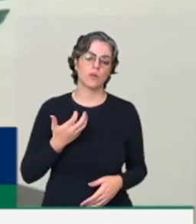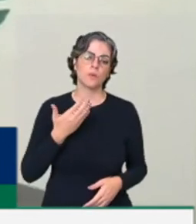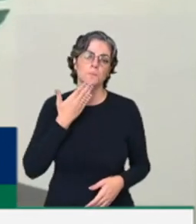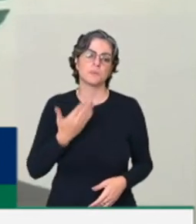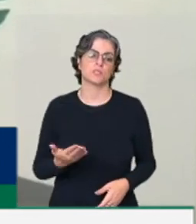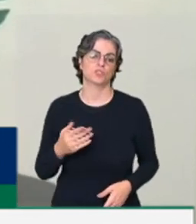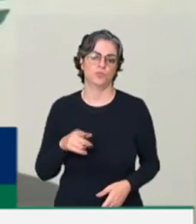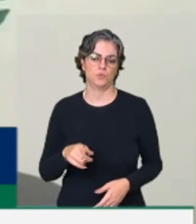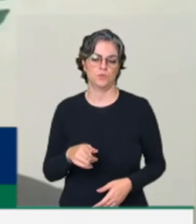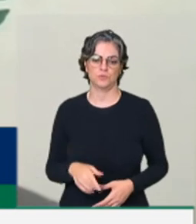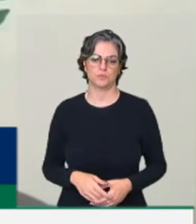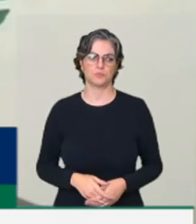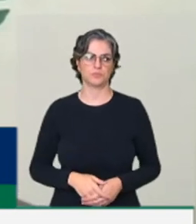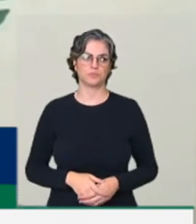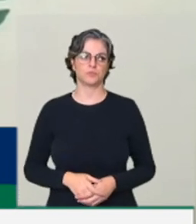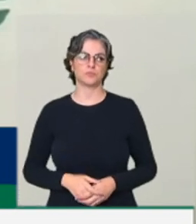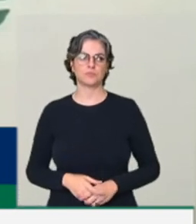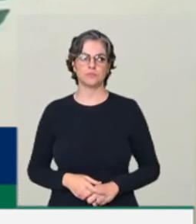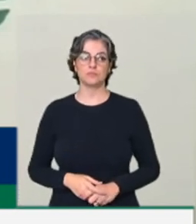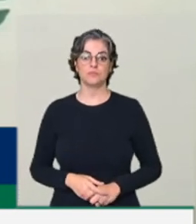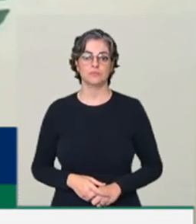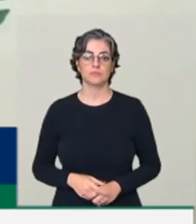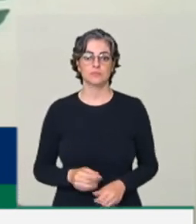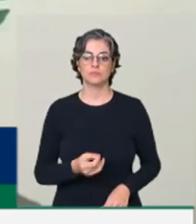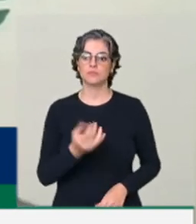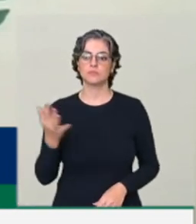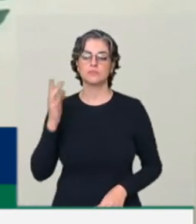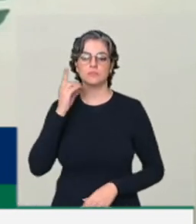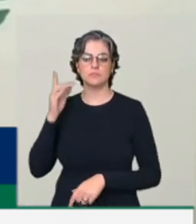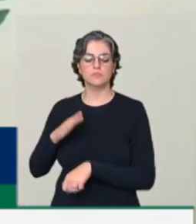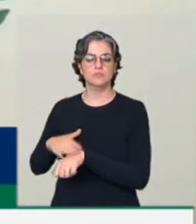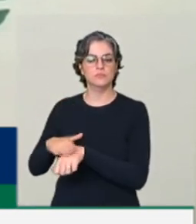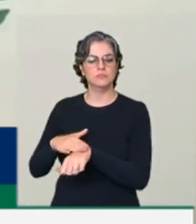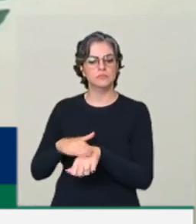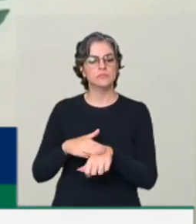FAZER ESSA SOLICITAÇÃO E EU TENHO CONVERSADO COM DIVERSOS PARLAMENTARES QUE TAMBÉM TÊM RELATADO AS MESMAS RECLAMAÇÕ